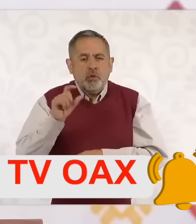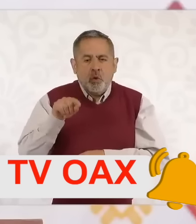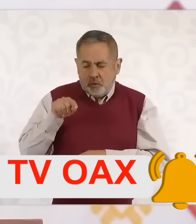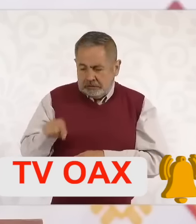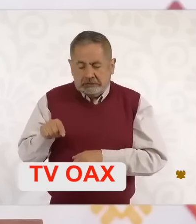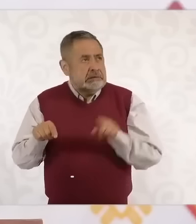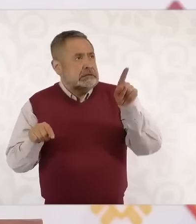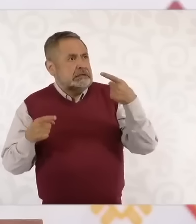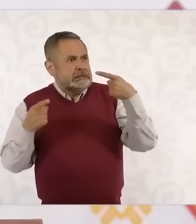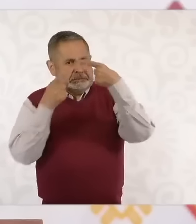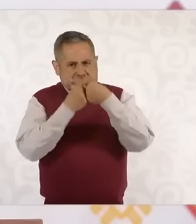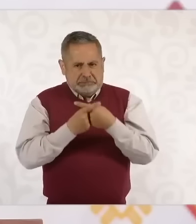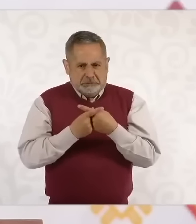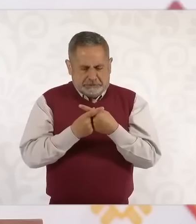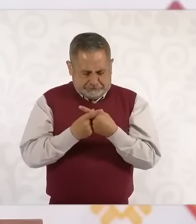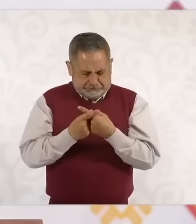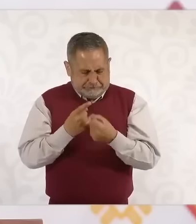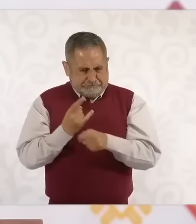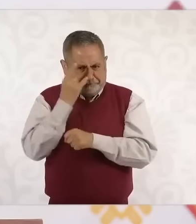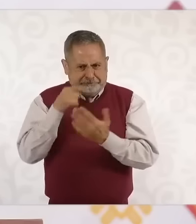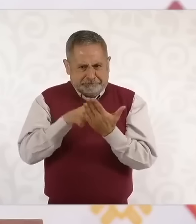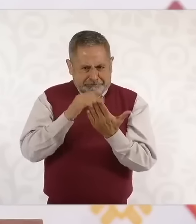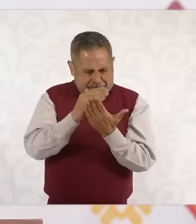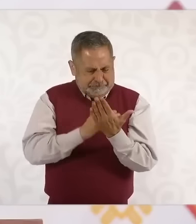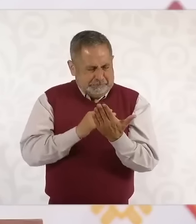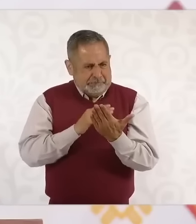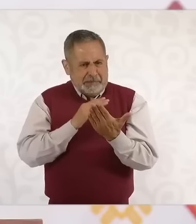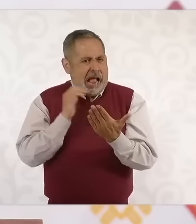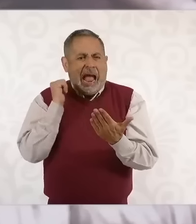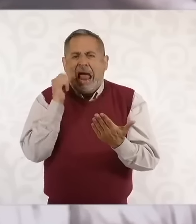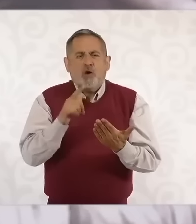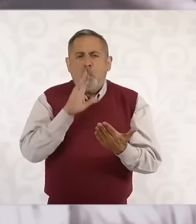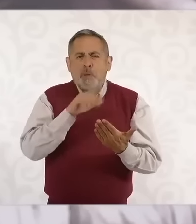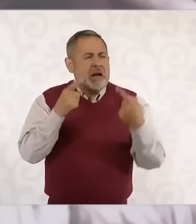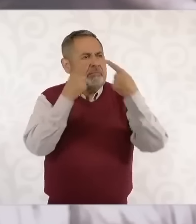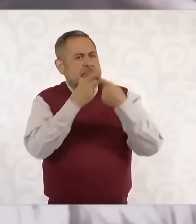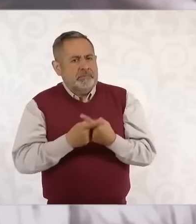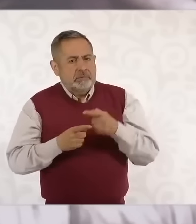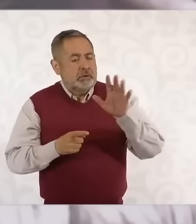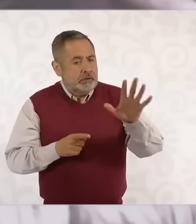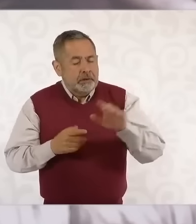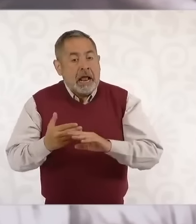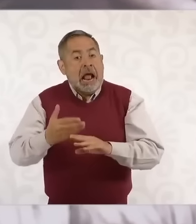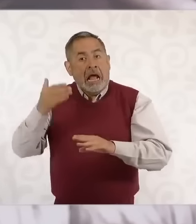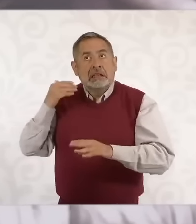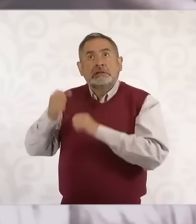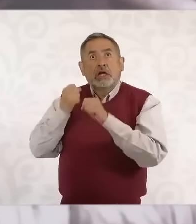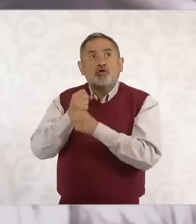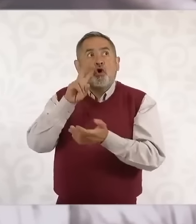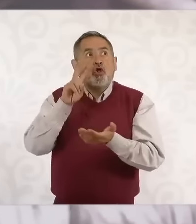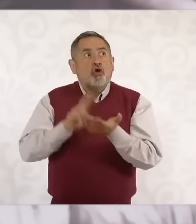en el tratado eh fue básicamente convenido en la revisión del 2019.